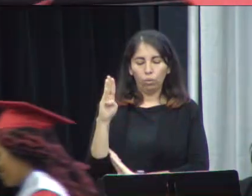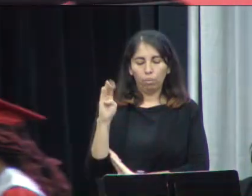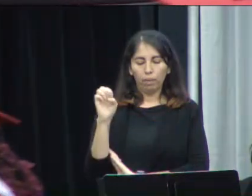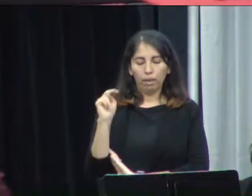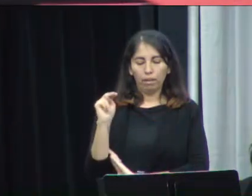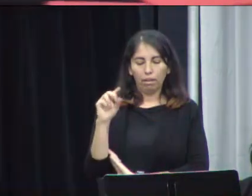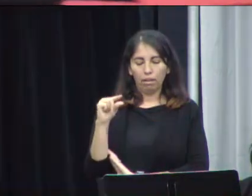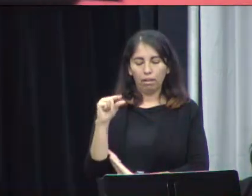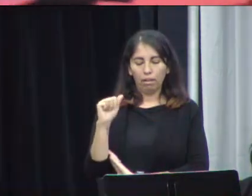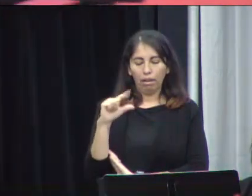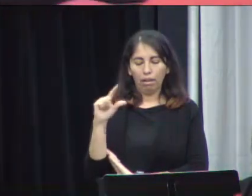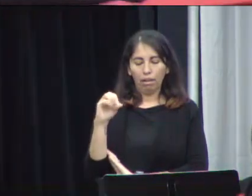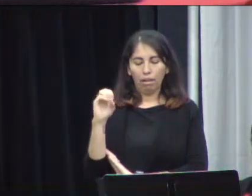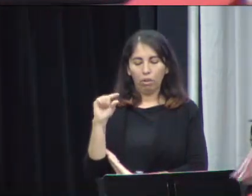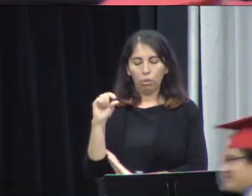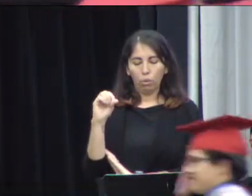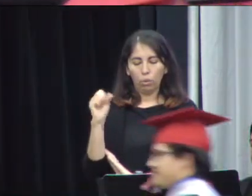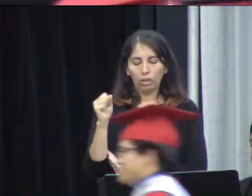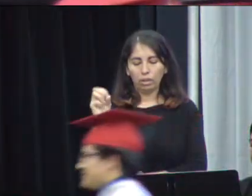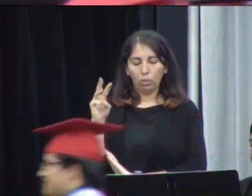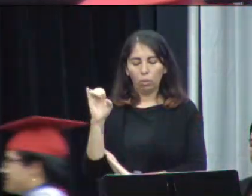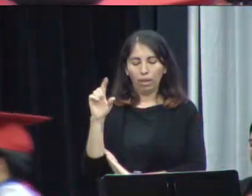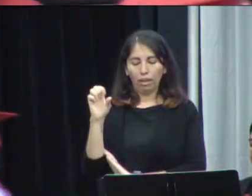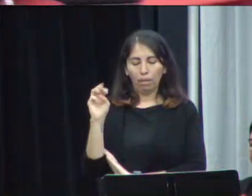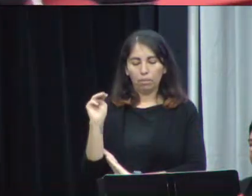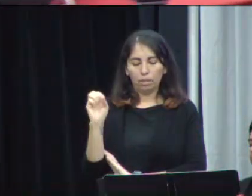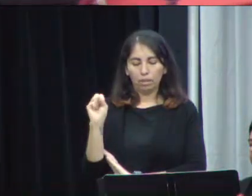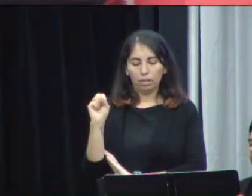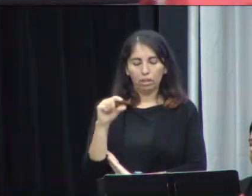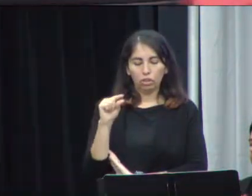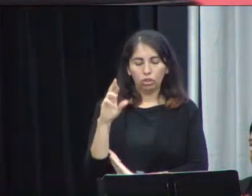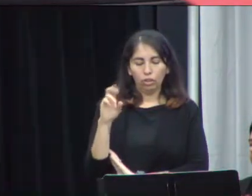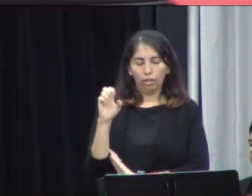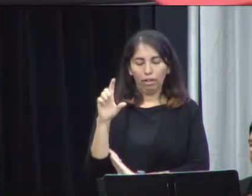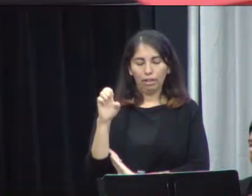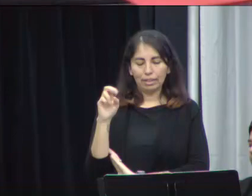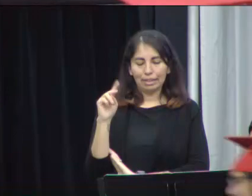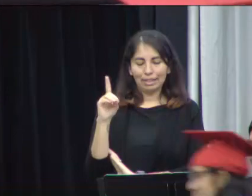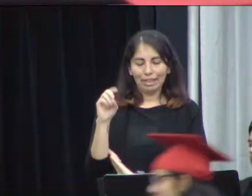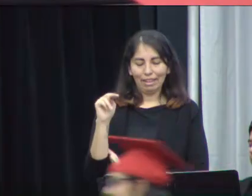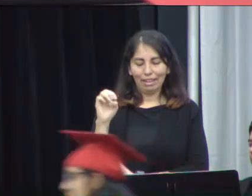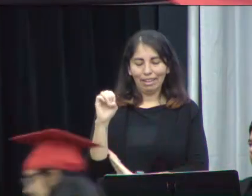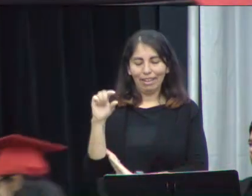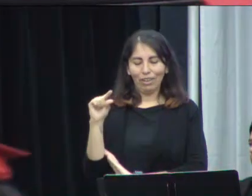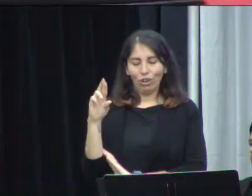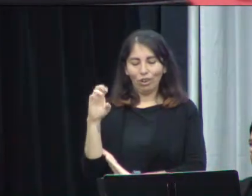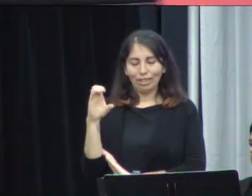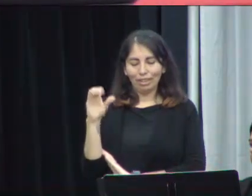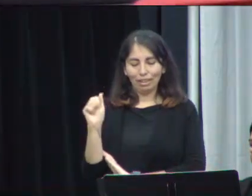(audience applauds) Geraldine Garcia. (audience applauds) Jehovie Garcia.